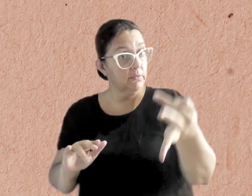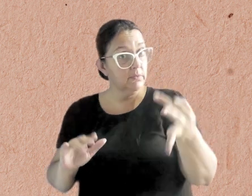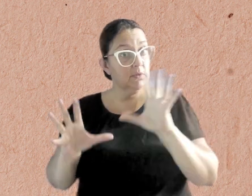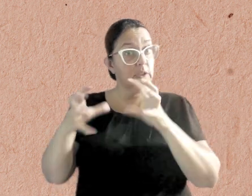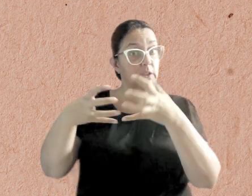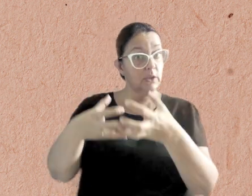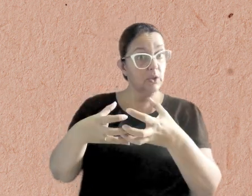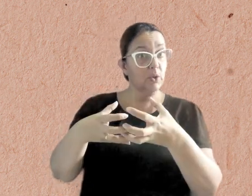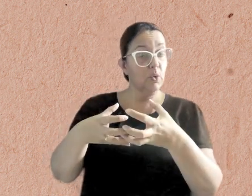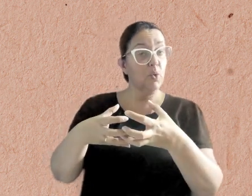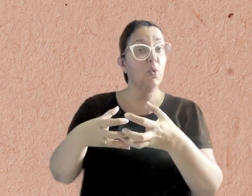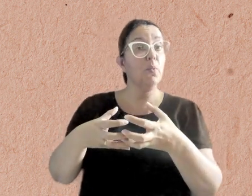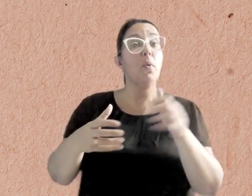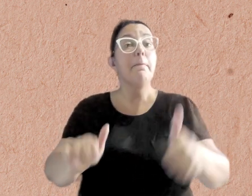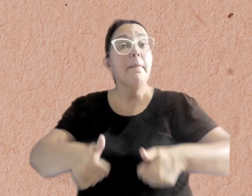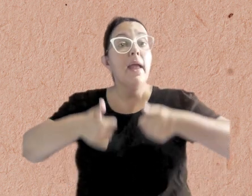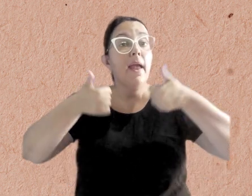Esse conjunto de ações buscou qualificar